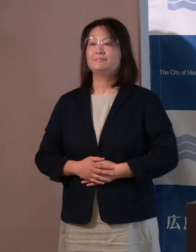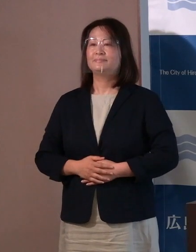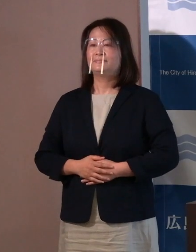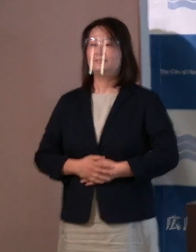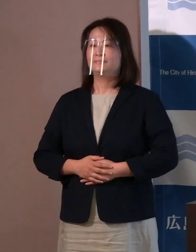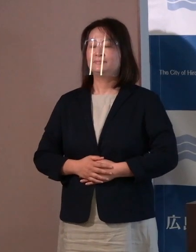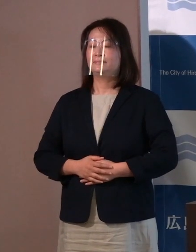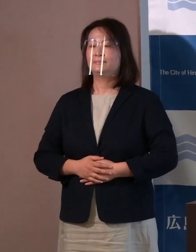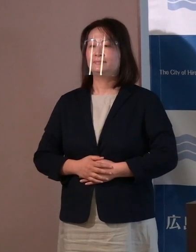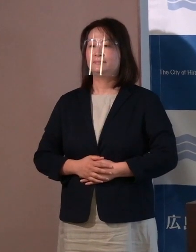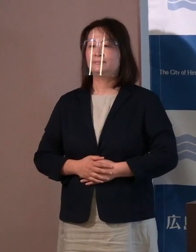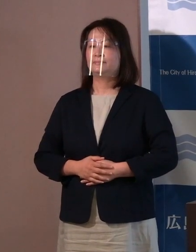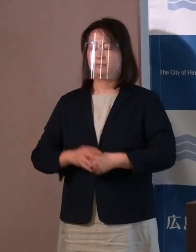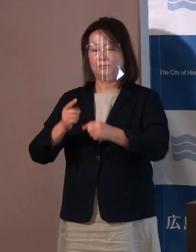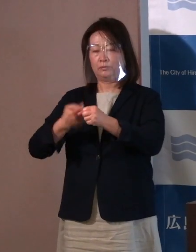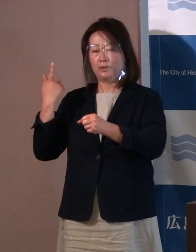昨年から引き続き､